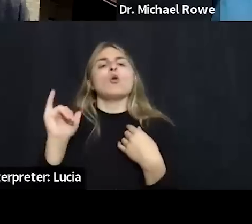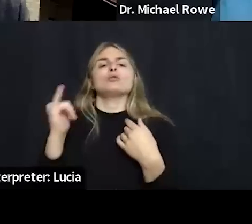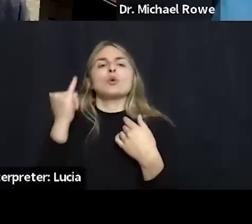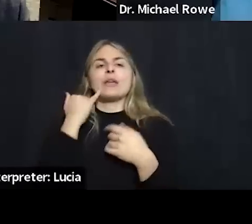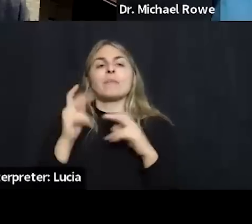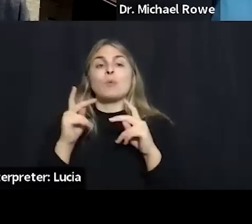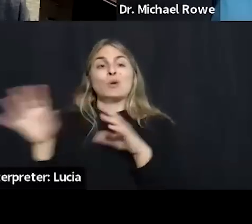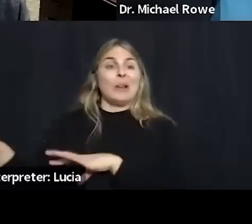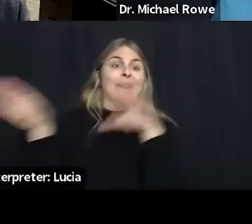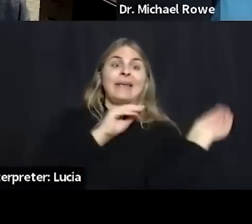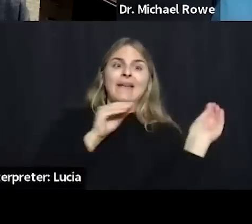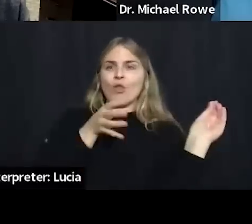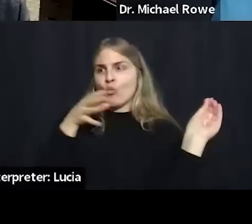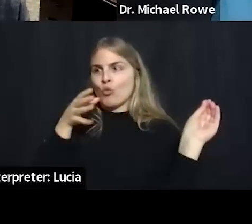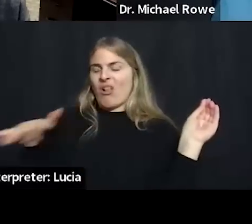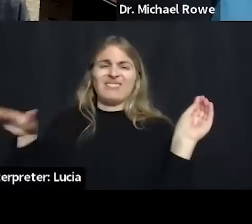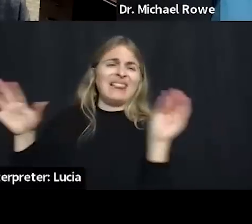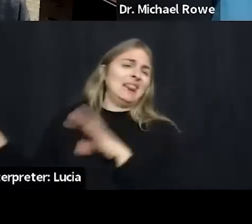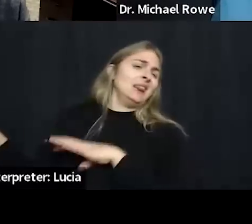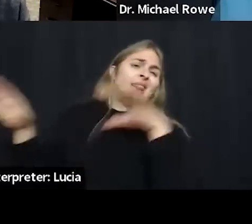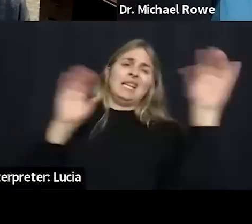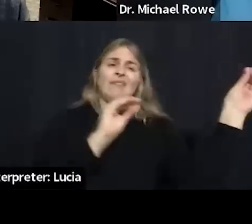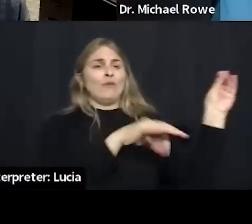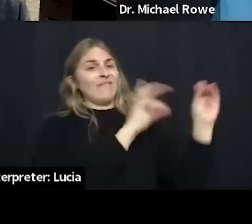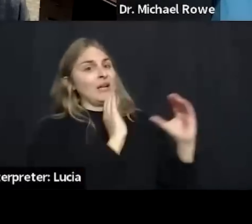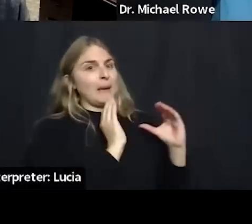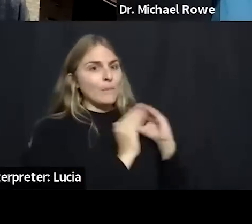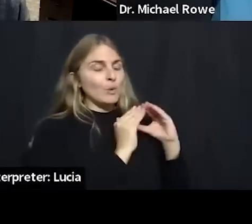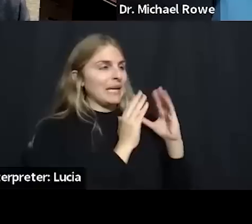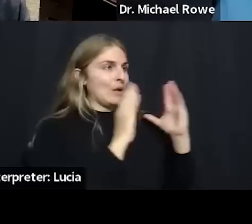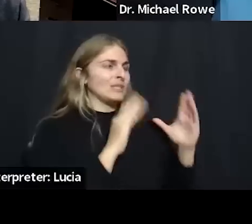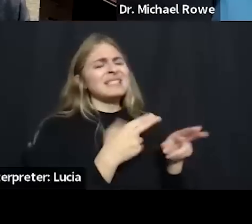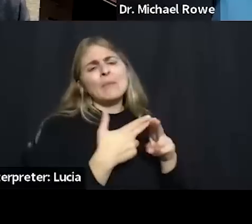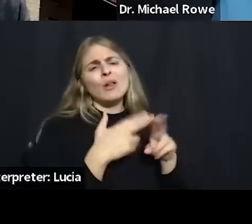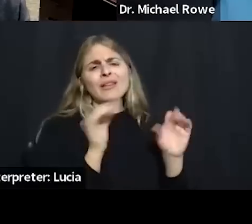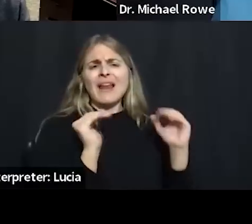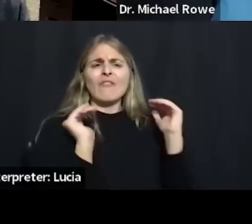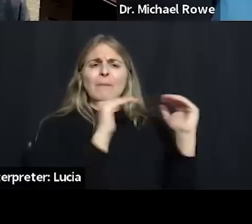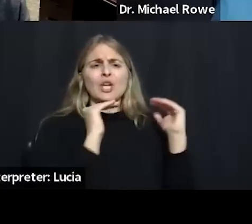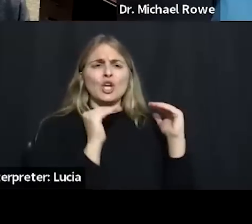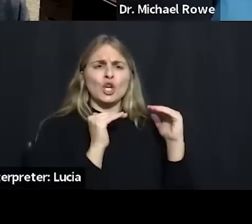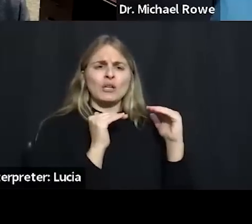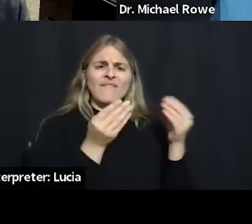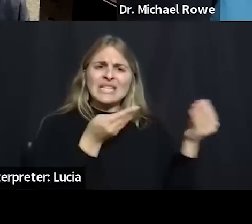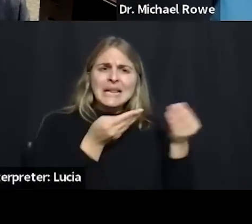de los entornos rurales a los entornos urbanos, aunque sea temporalmente. Podría haber modelos facilitados por pares donde se pague a las personas